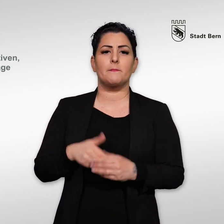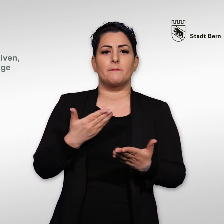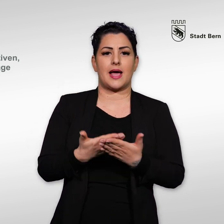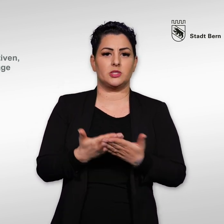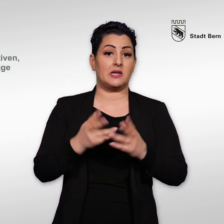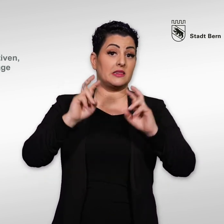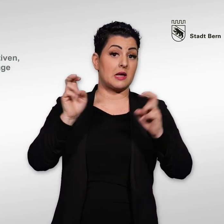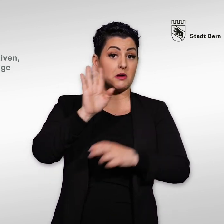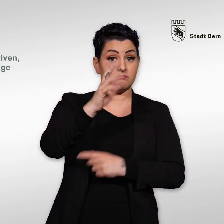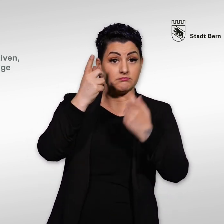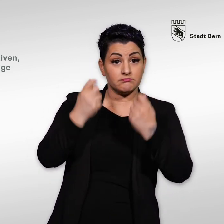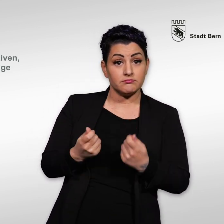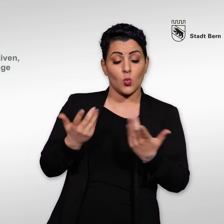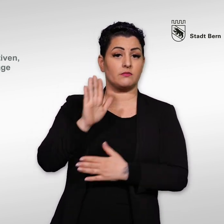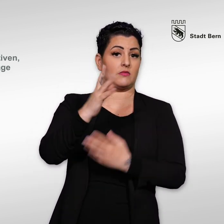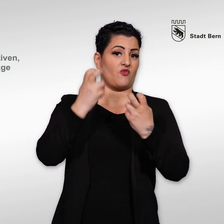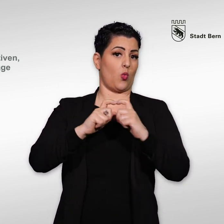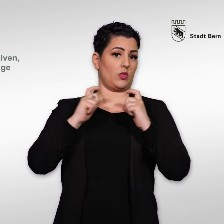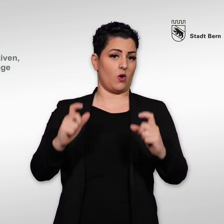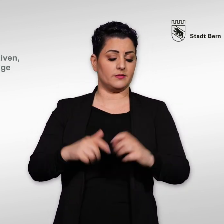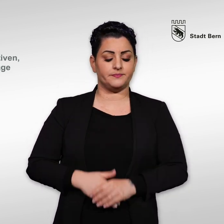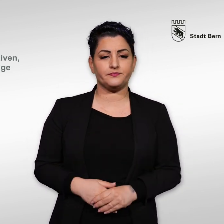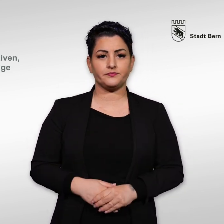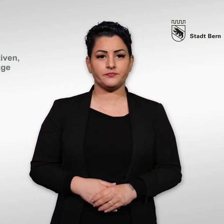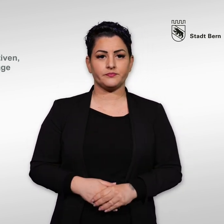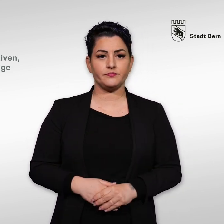Zum Beispiel, wenn es um Ihr Geld oder Ihre Wohnung geht.